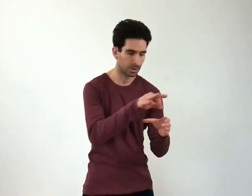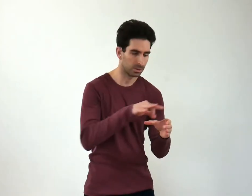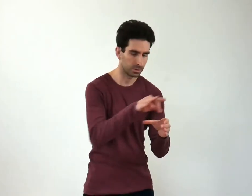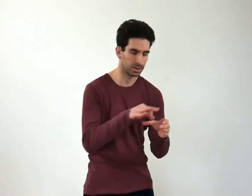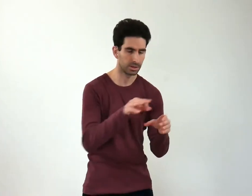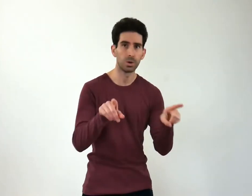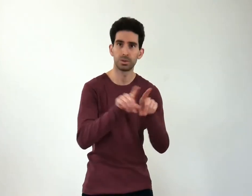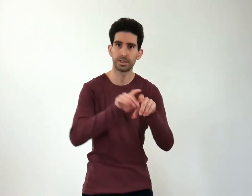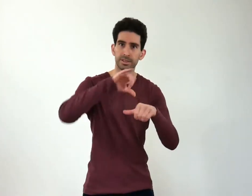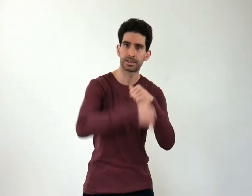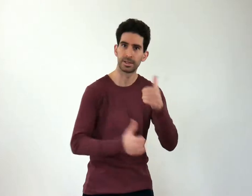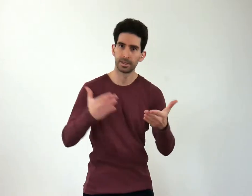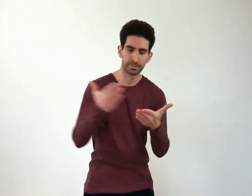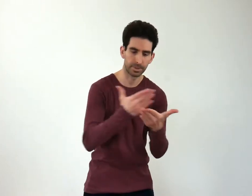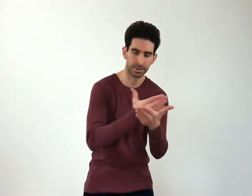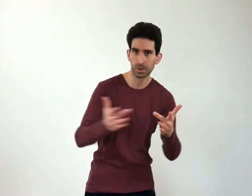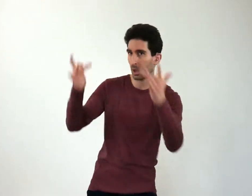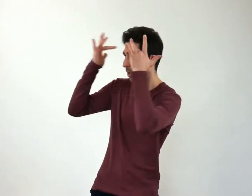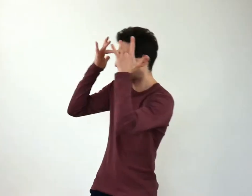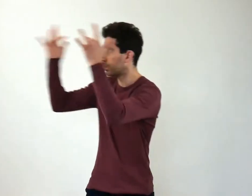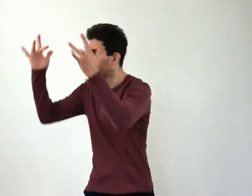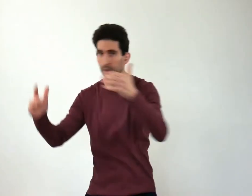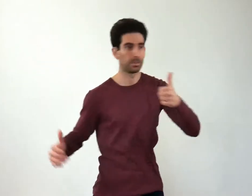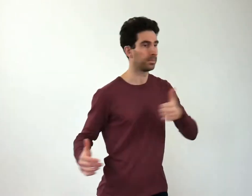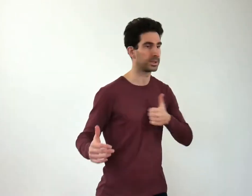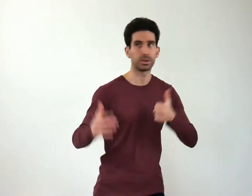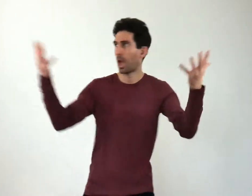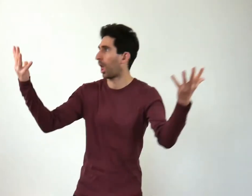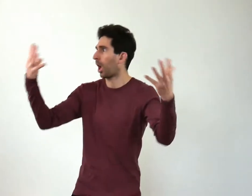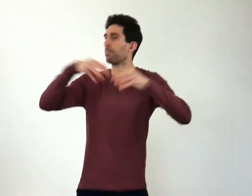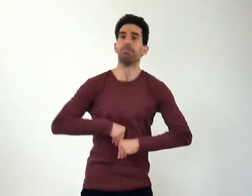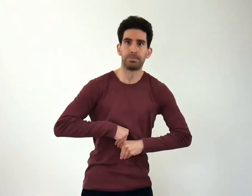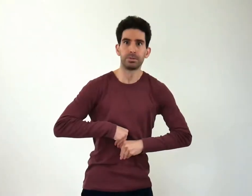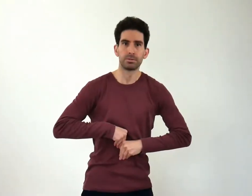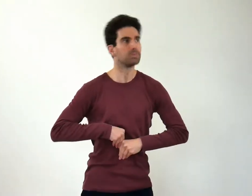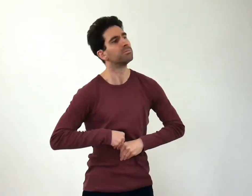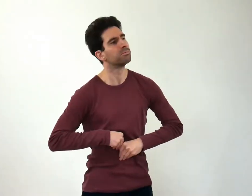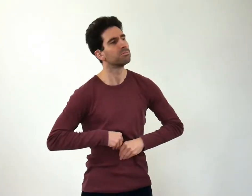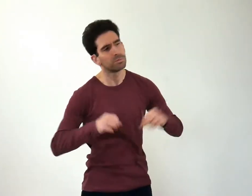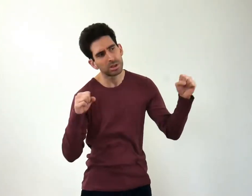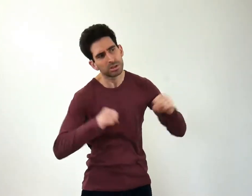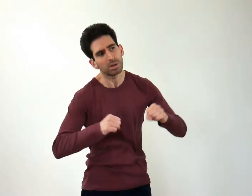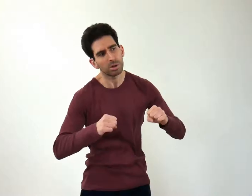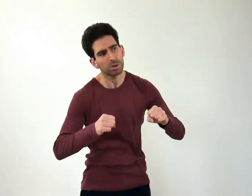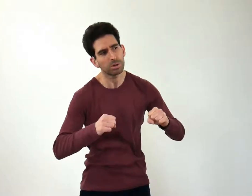La cuisine est aussi un style de préparation qui englobe la culture et le personnel. T'es d'accord ?